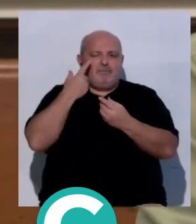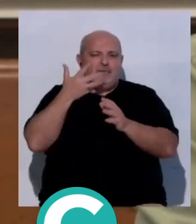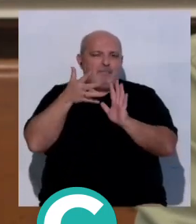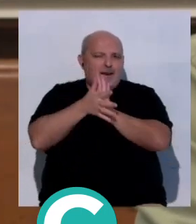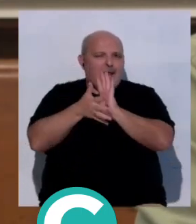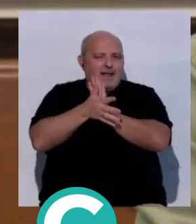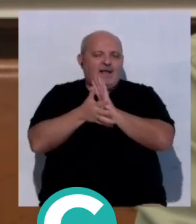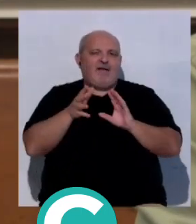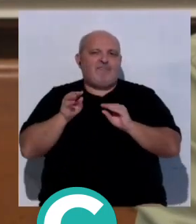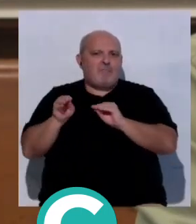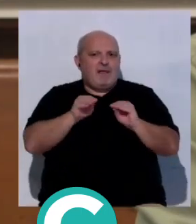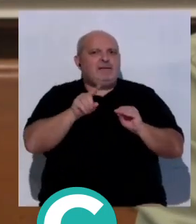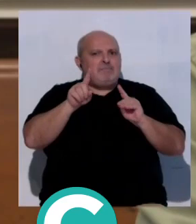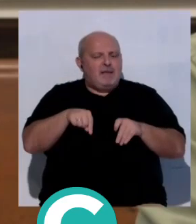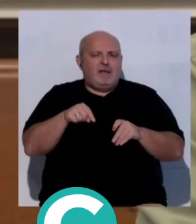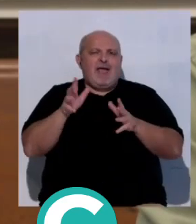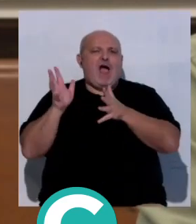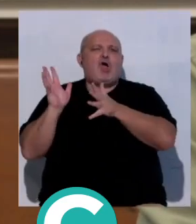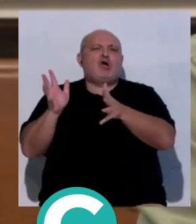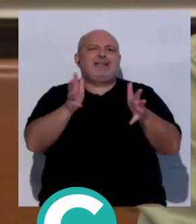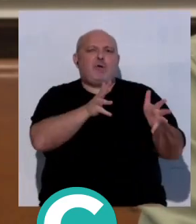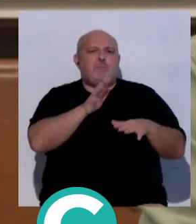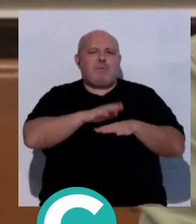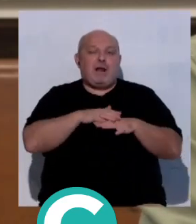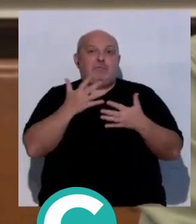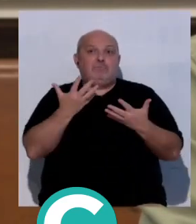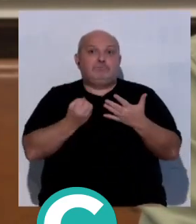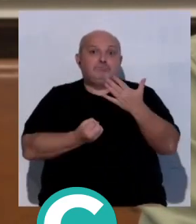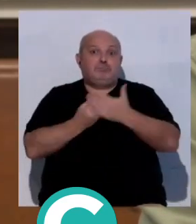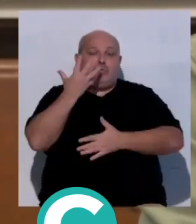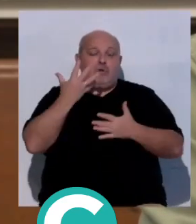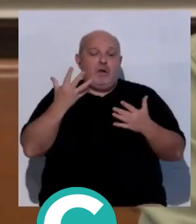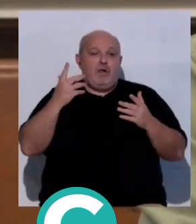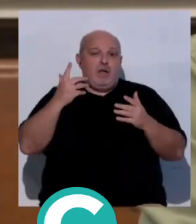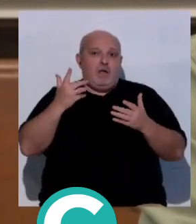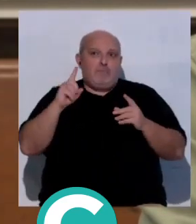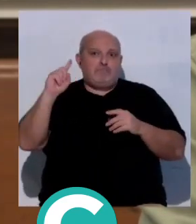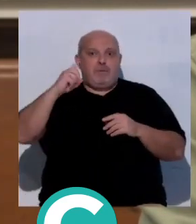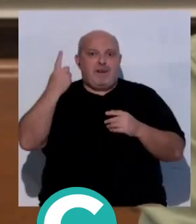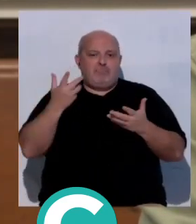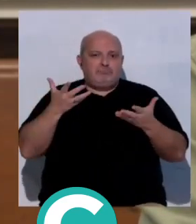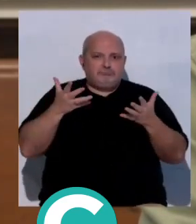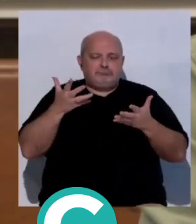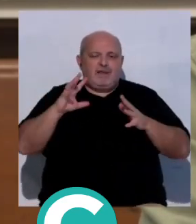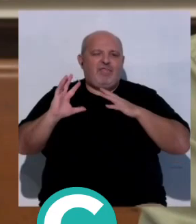a a dar consejo para actuar en caso de de primeros auxilio de prevención de incendio yo creo que eso